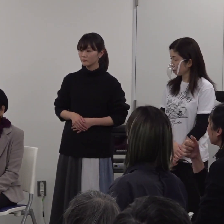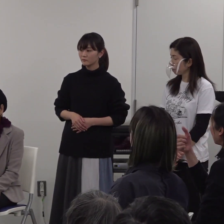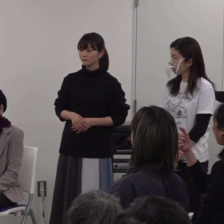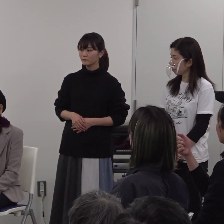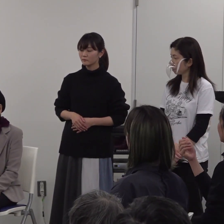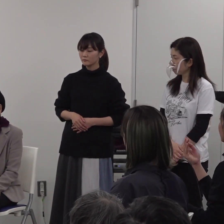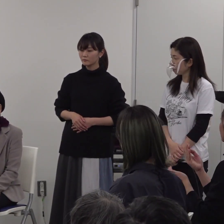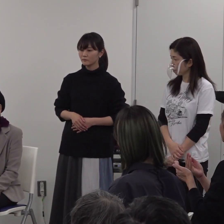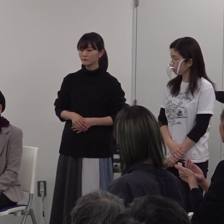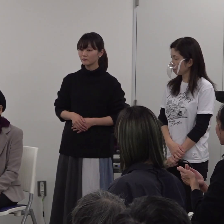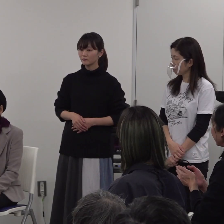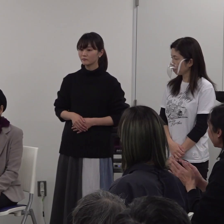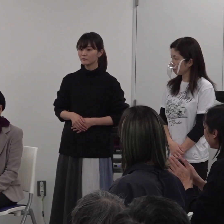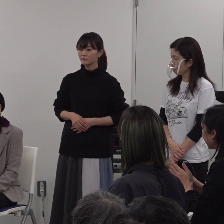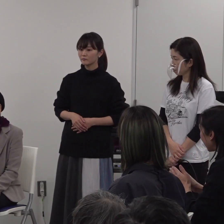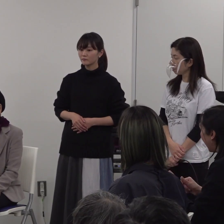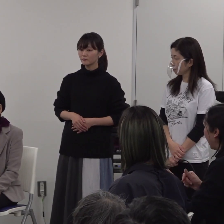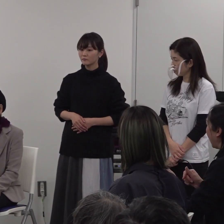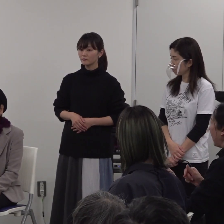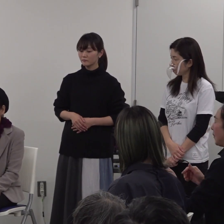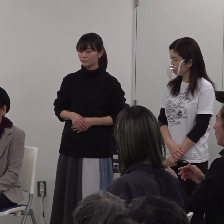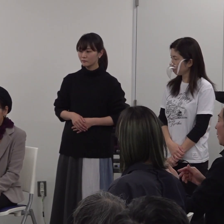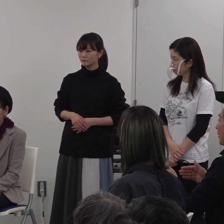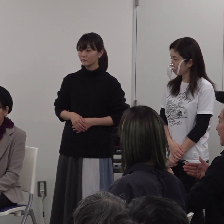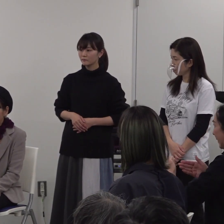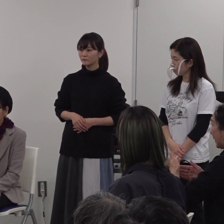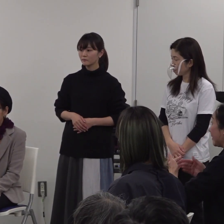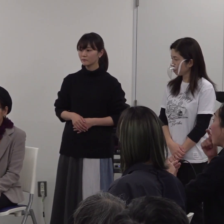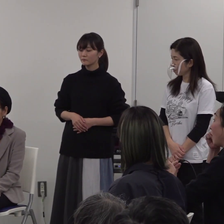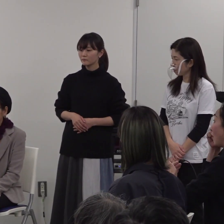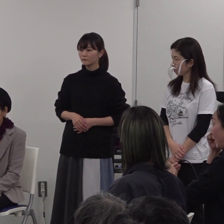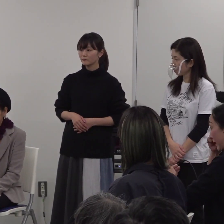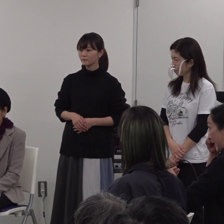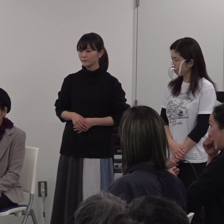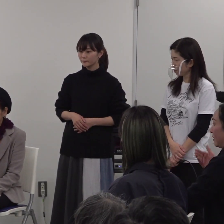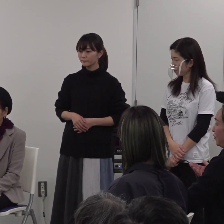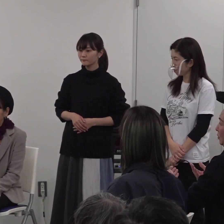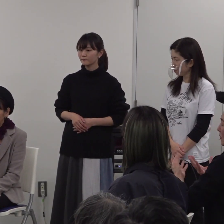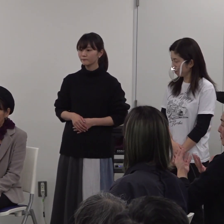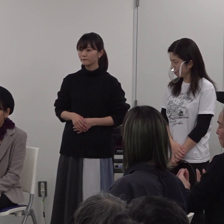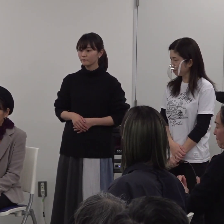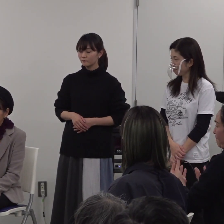いろんなことをし収めようと思ってやりましたいろんなことをね